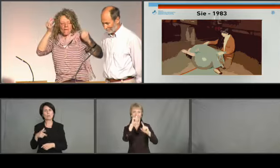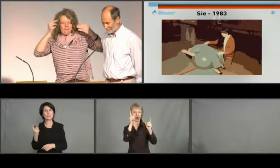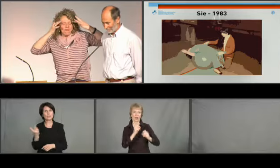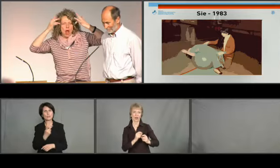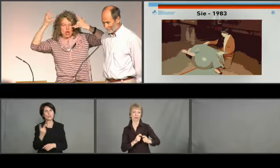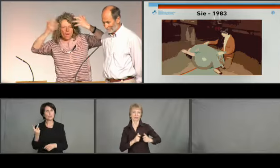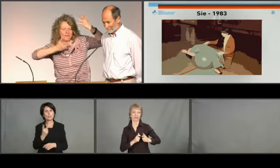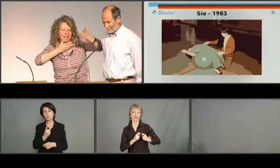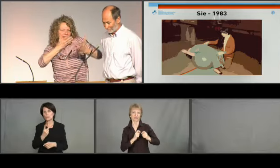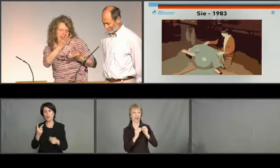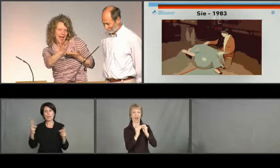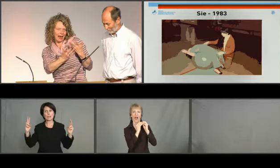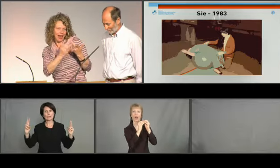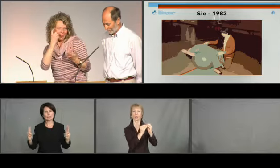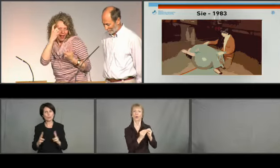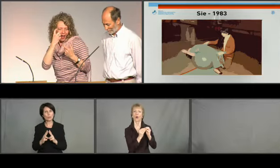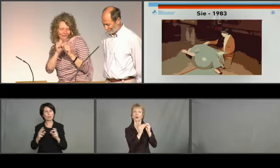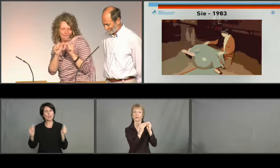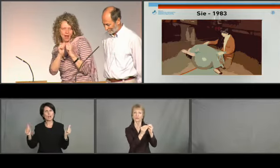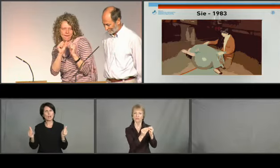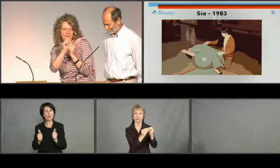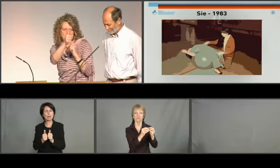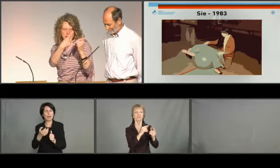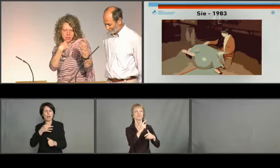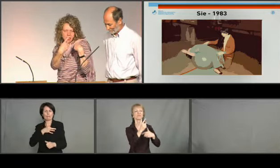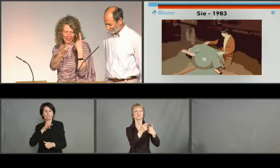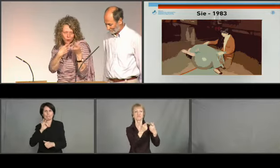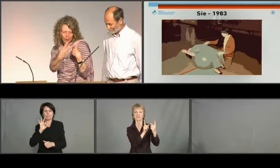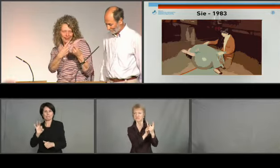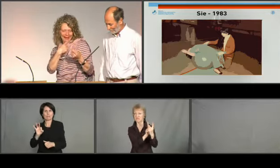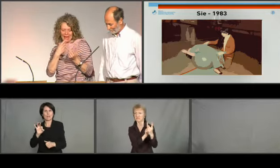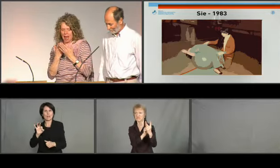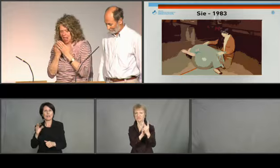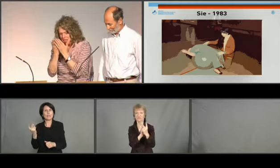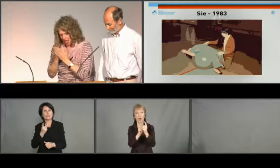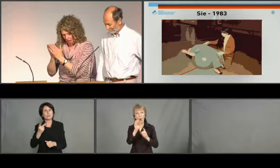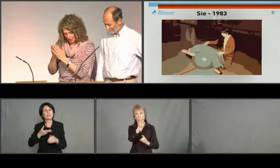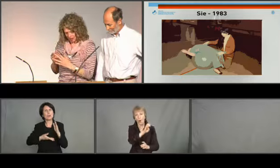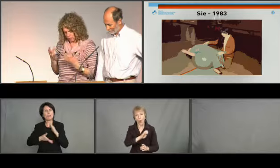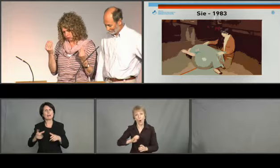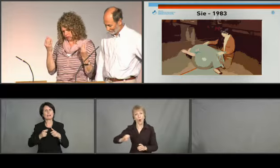philosophische Gedanken ausgetauscht, Diskussionen geführt und sich überlegt was man